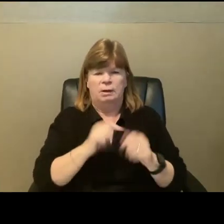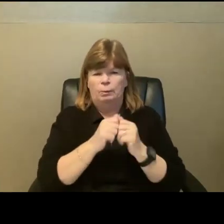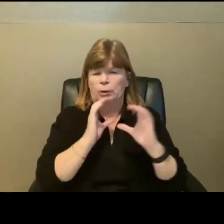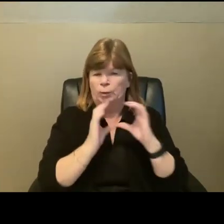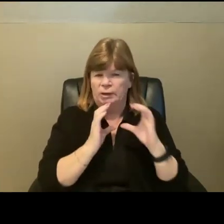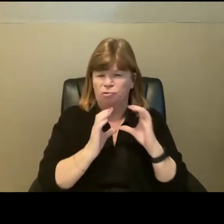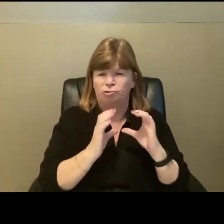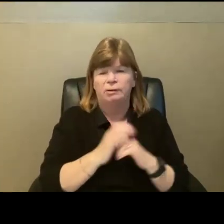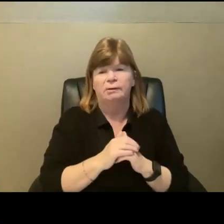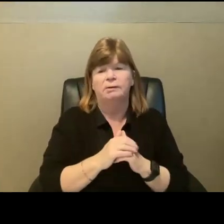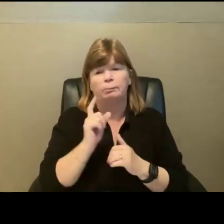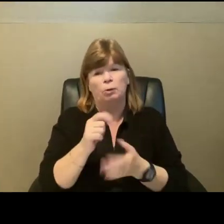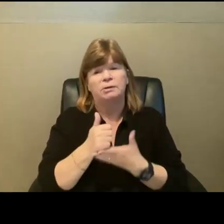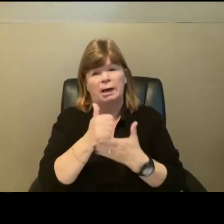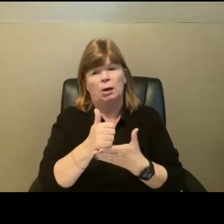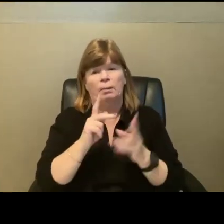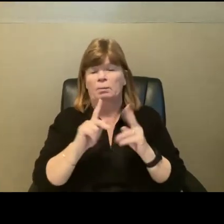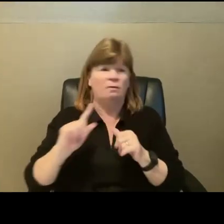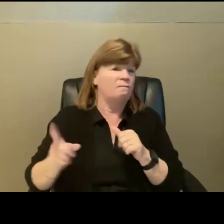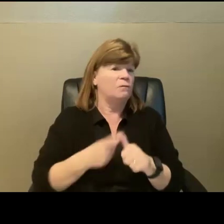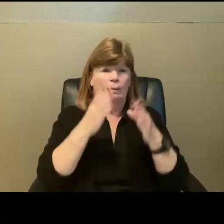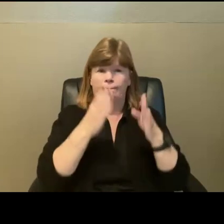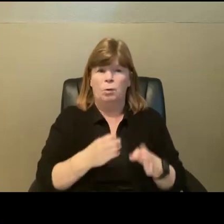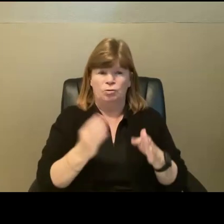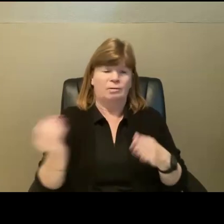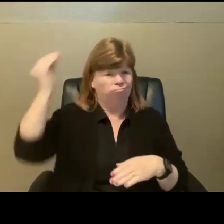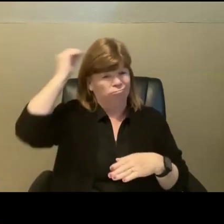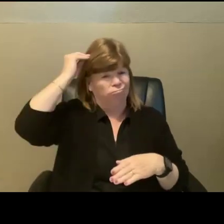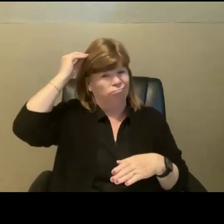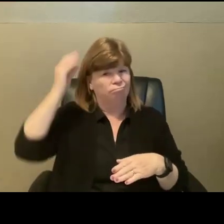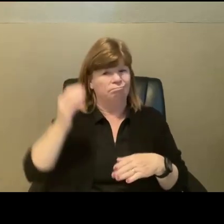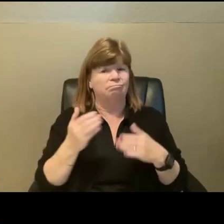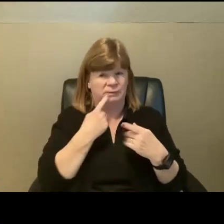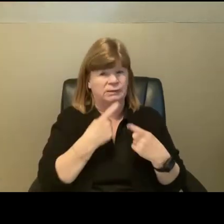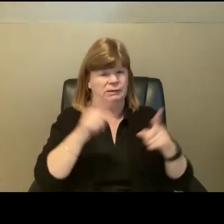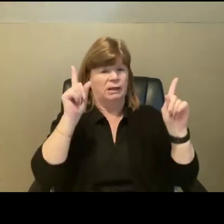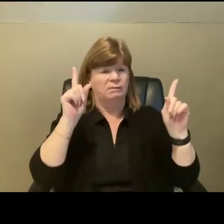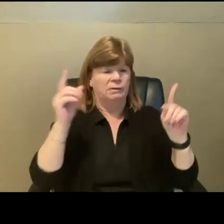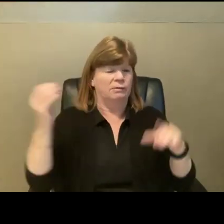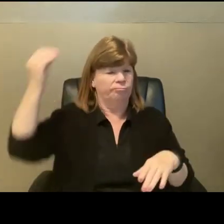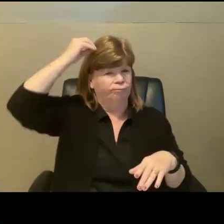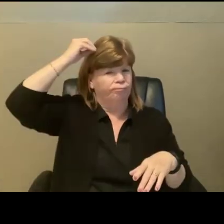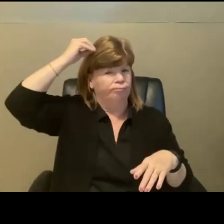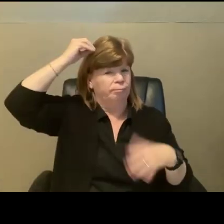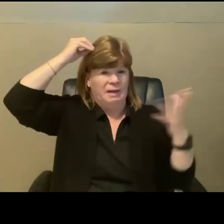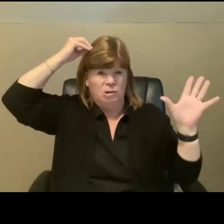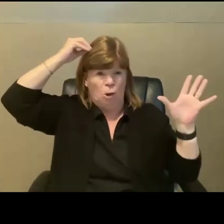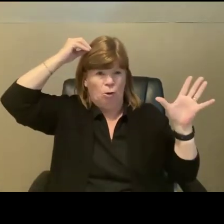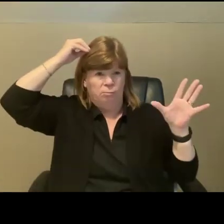Se supone que ayuda a la gente. A la primera persona a la que se lo han hecho, se lo han implantado con éxito. Pero eso es todo. Solo se ha hecho la cirugía.